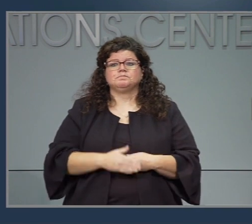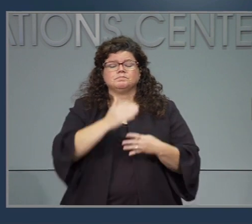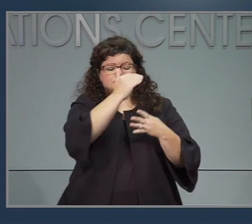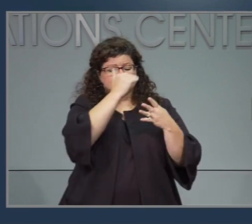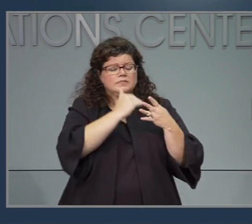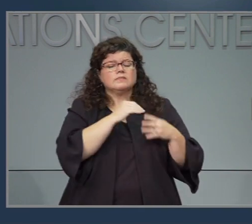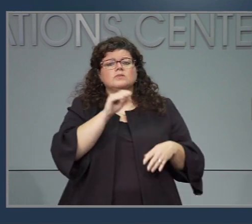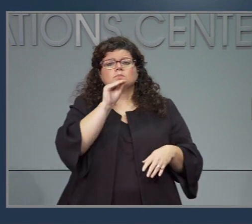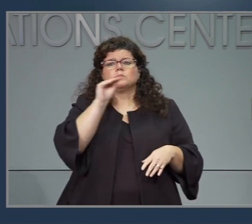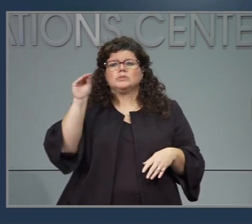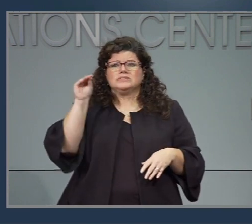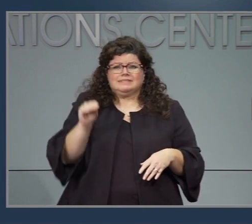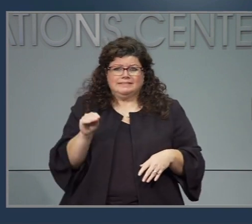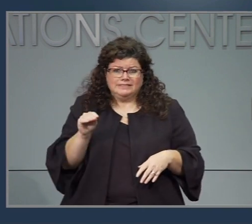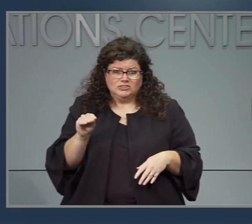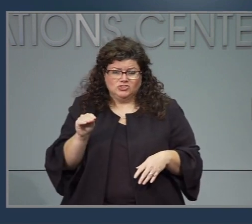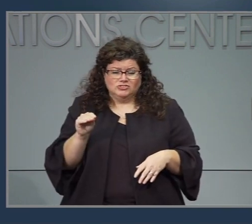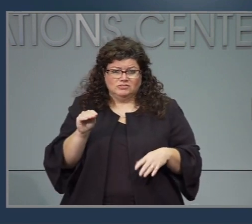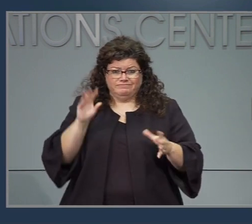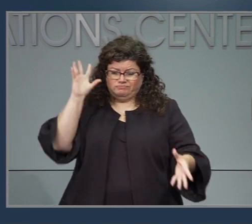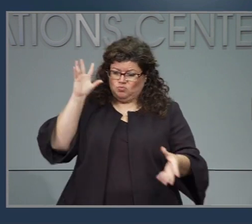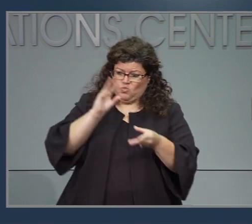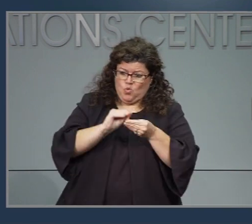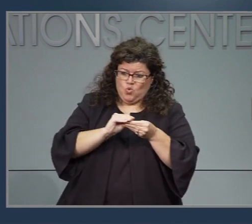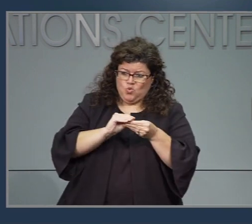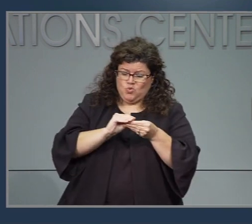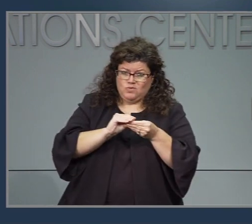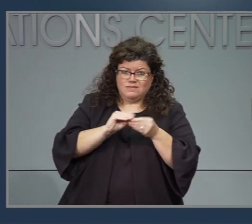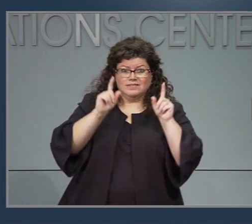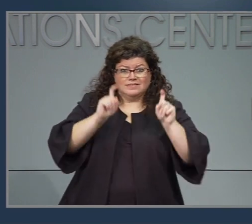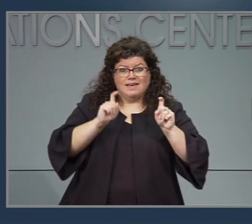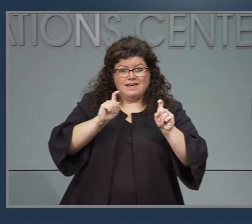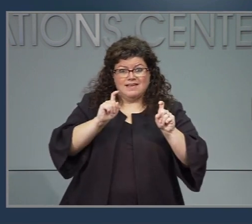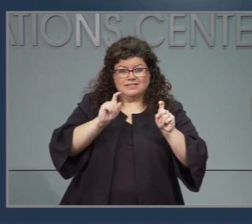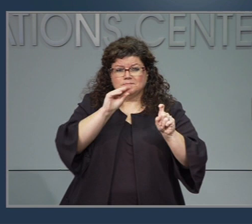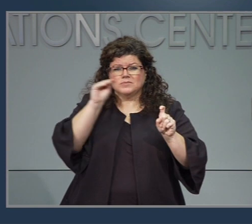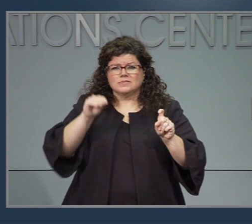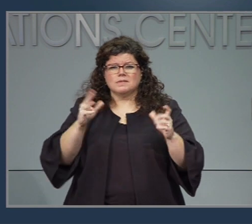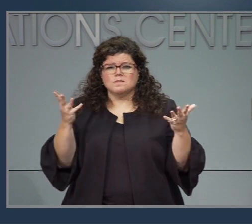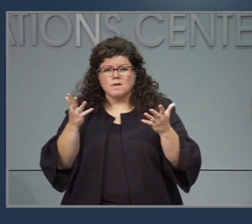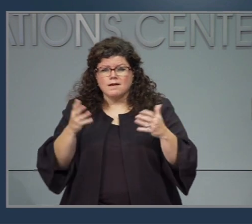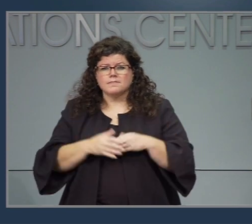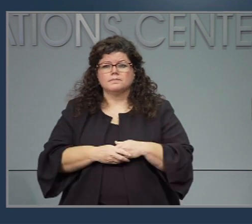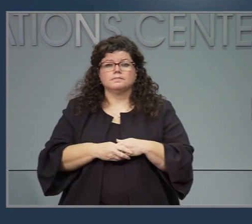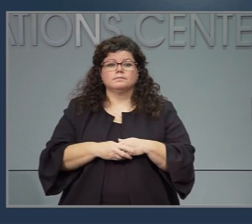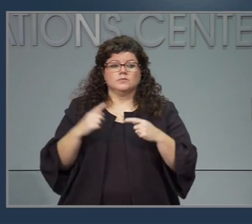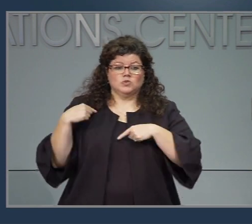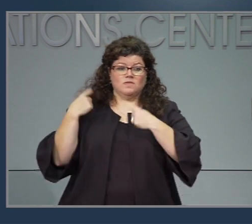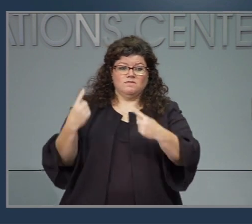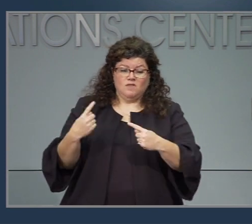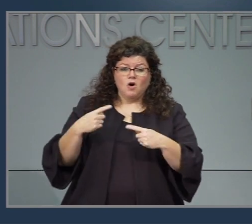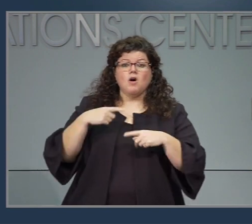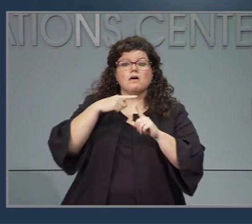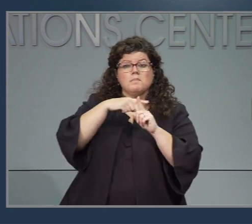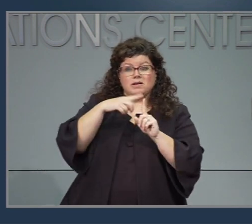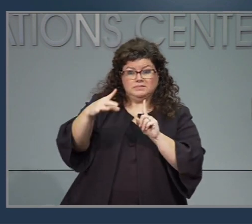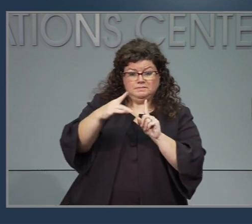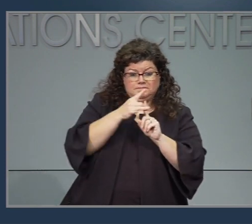positivas aquí vemos una tendencia positivas. Hemos estado un poquito abajo del cinco por ciento de pruebas que